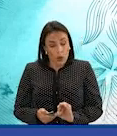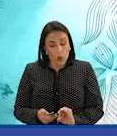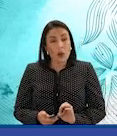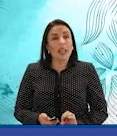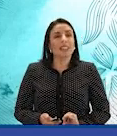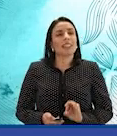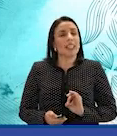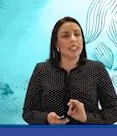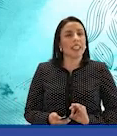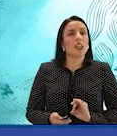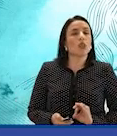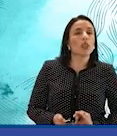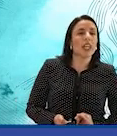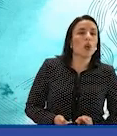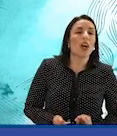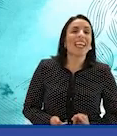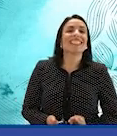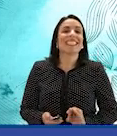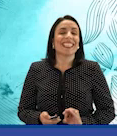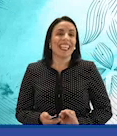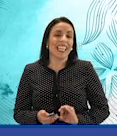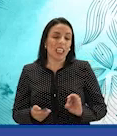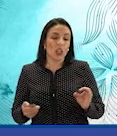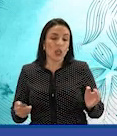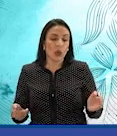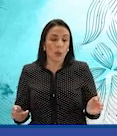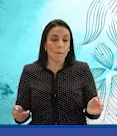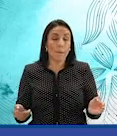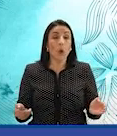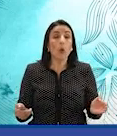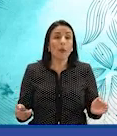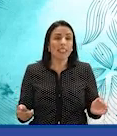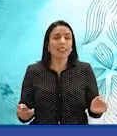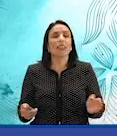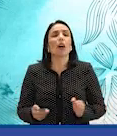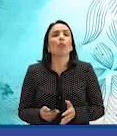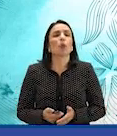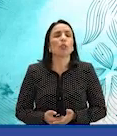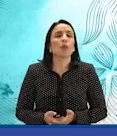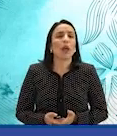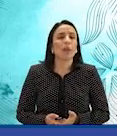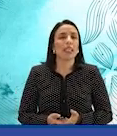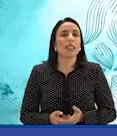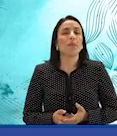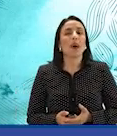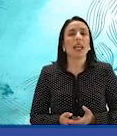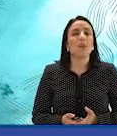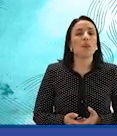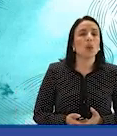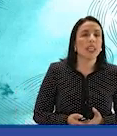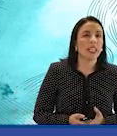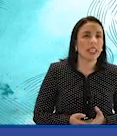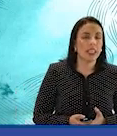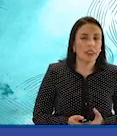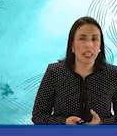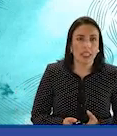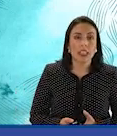Una vez que llegue al Concejo, este tiene un mes aproximadamente para poder deliberar.